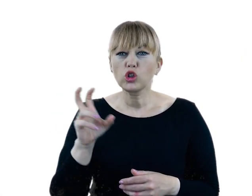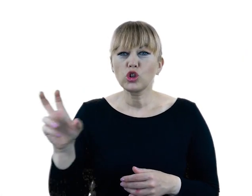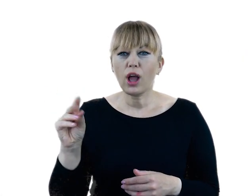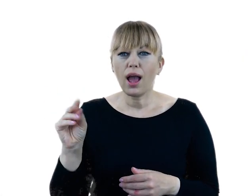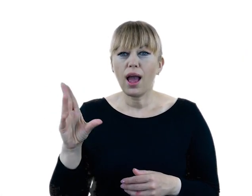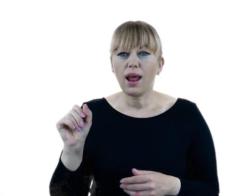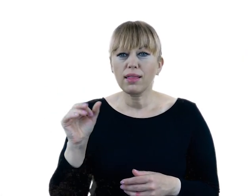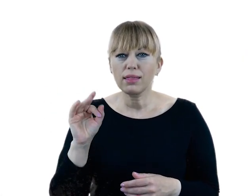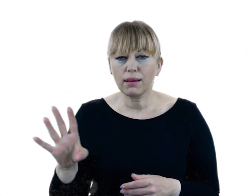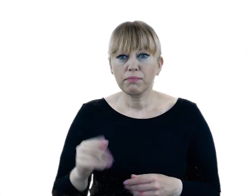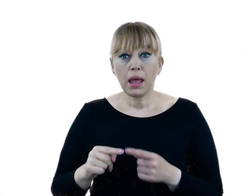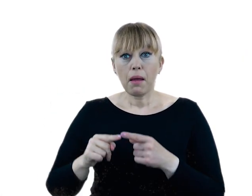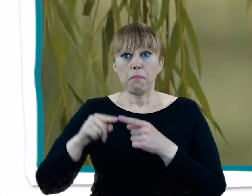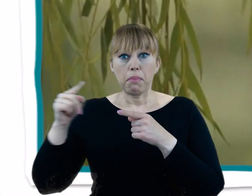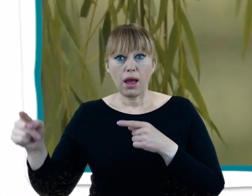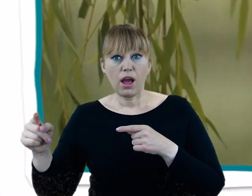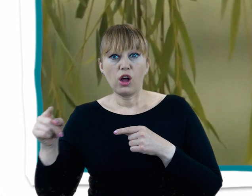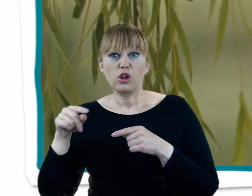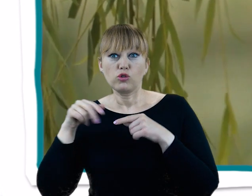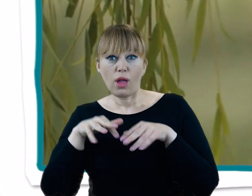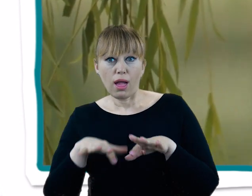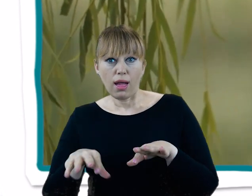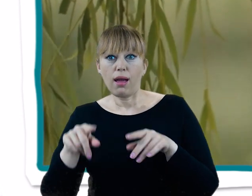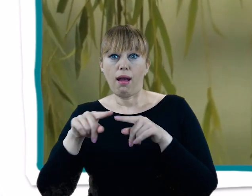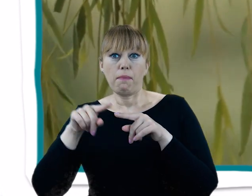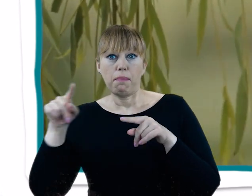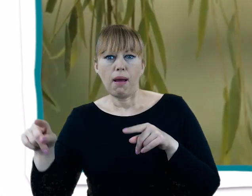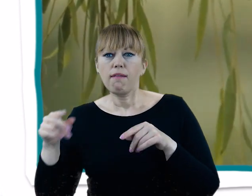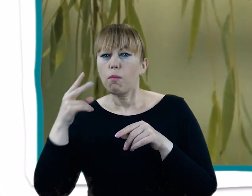W pewnym oddaleniu od rzeki napotykamy zarośla łozowe oraz łęgi jesionowo-olszowe.